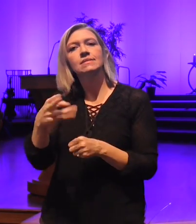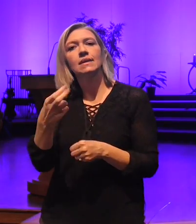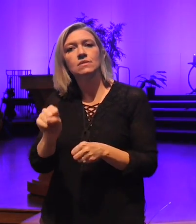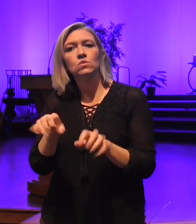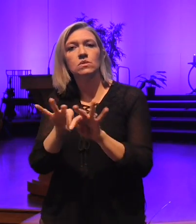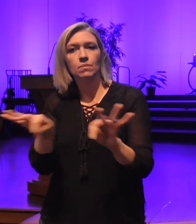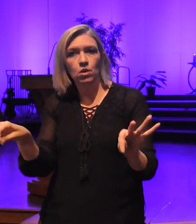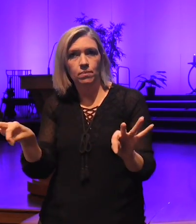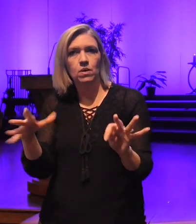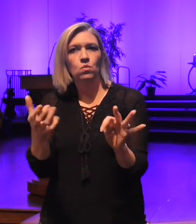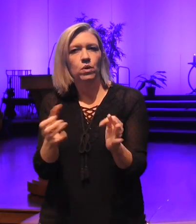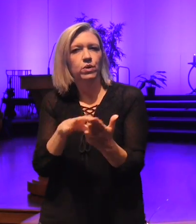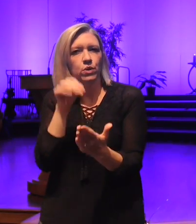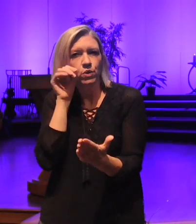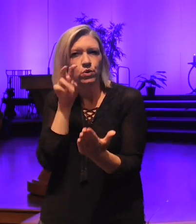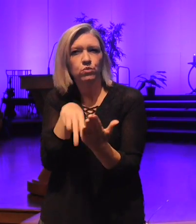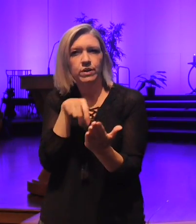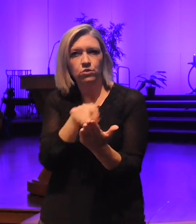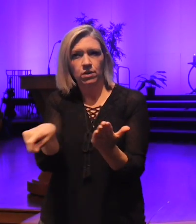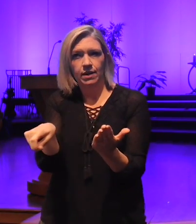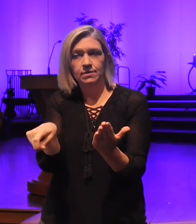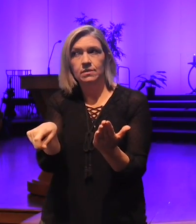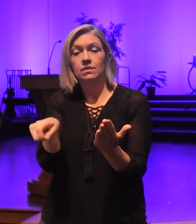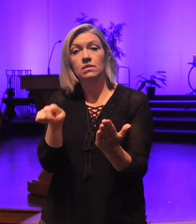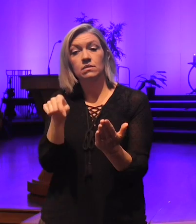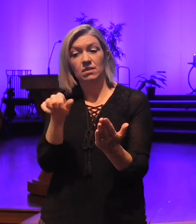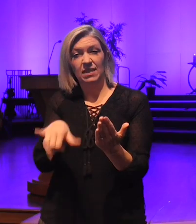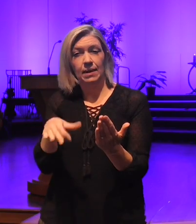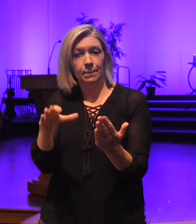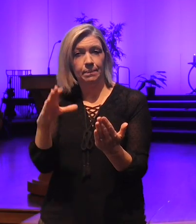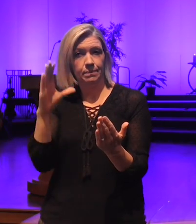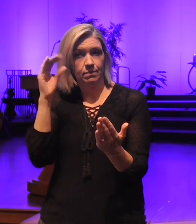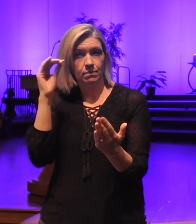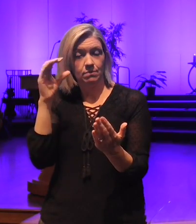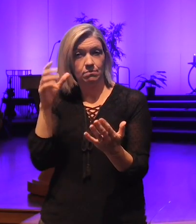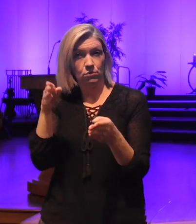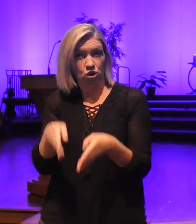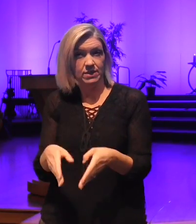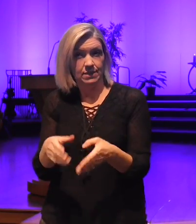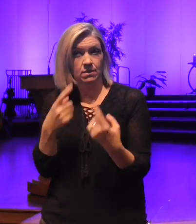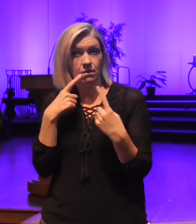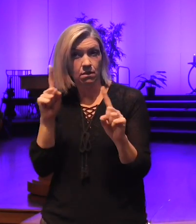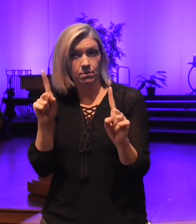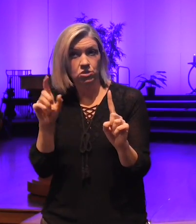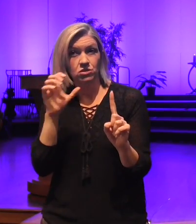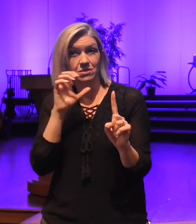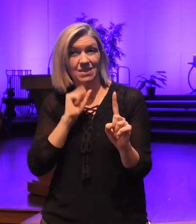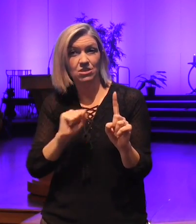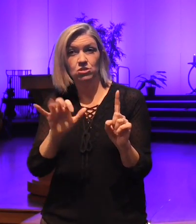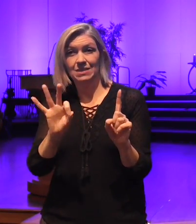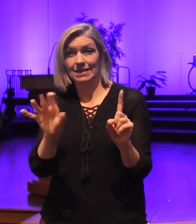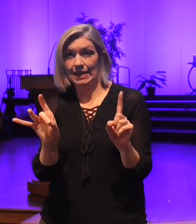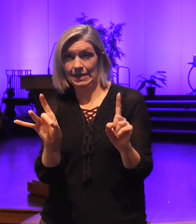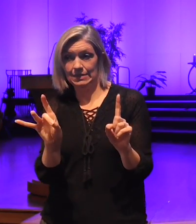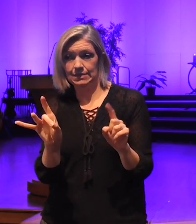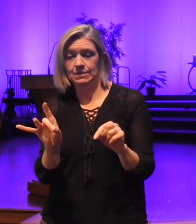que logró lo que logró George Dawson a los 98 años. viejo y Jim Henry dijo, bueno, escucha